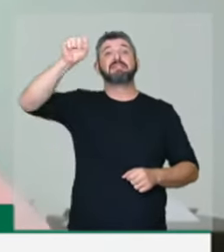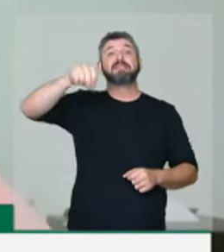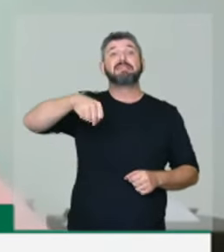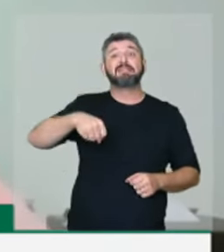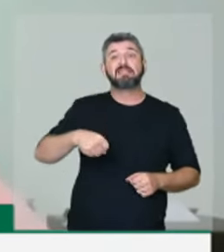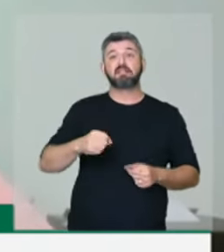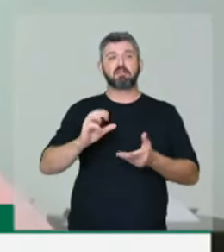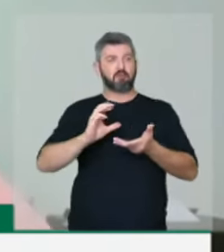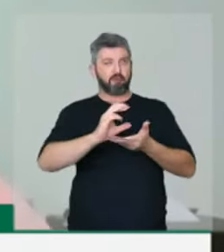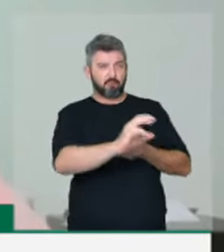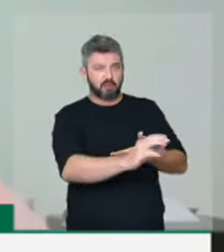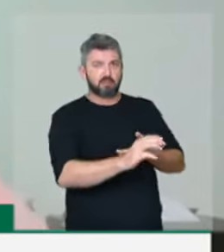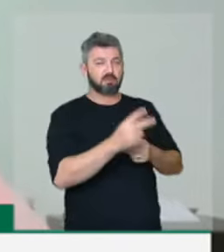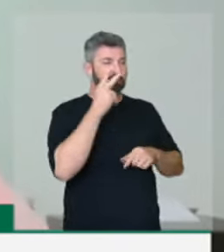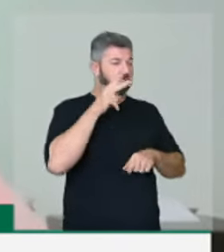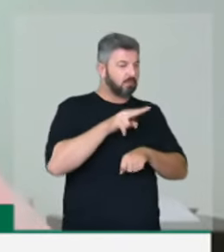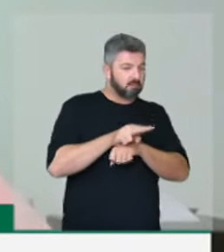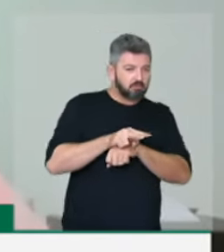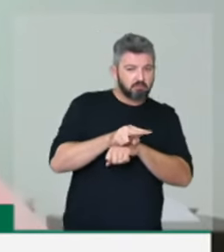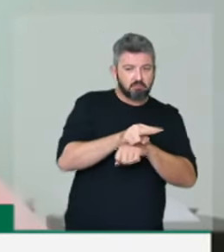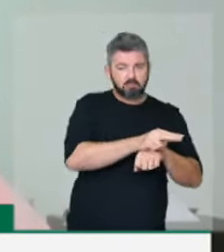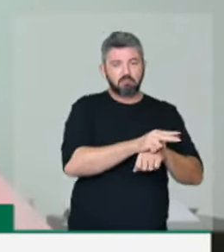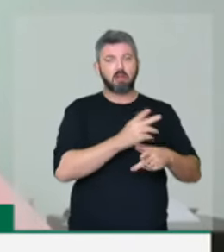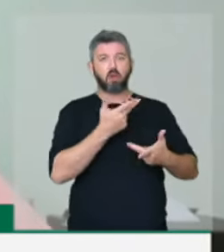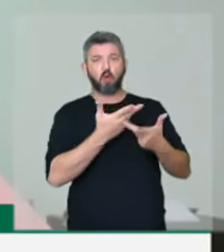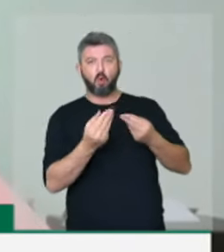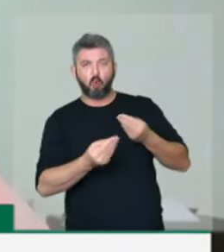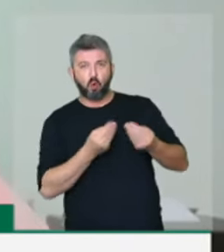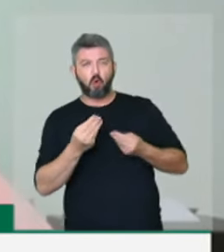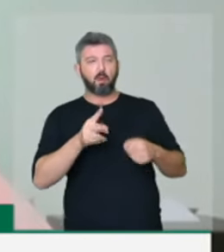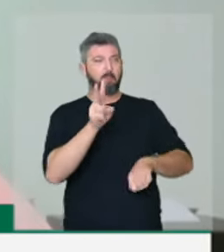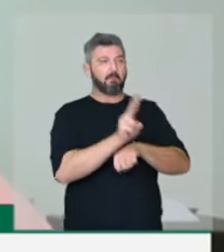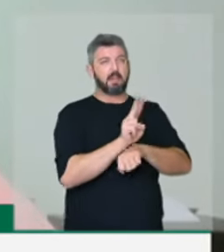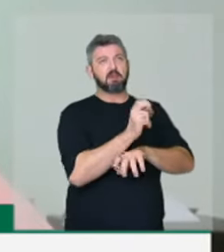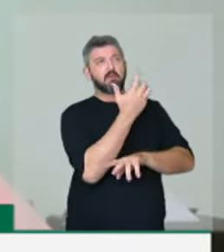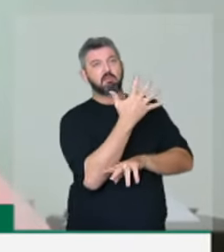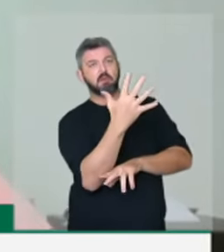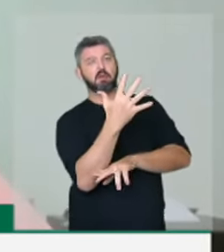INVESTIDO EM MONITORAMENTO, PRESERVAÇÃO, FISCALIZAÇÃO, COMBATENDO OS CRIMES DE GARIMPO, DESMATAMENTO,